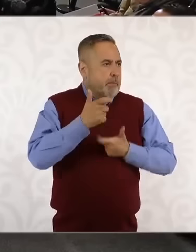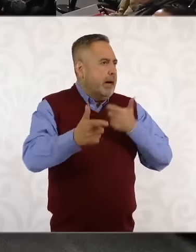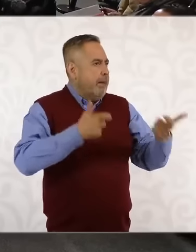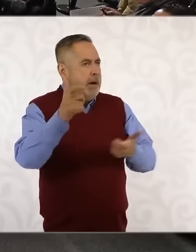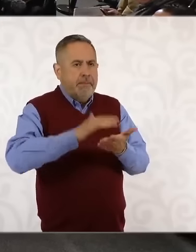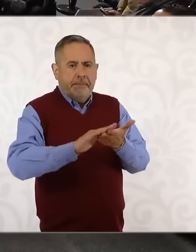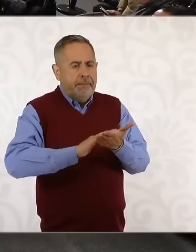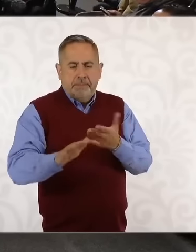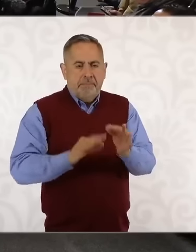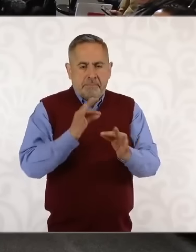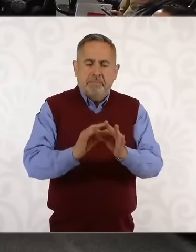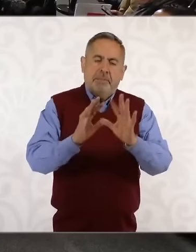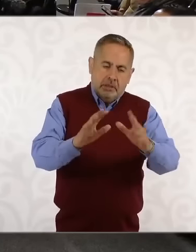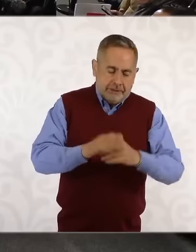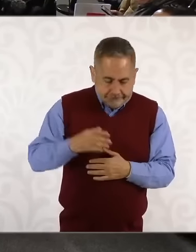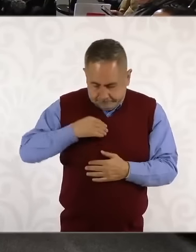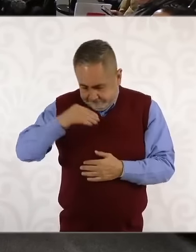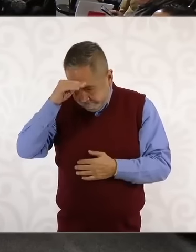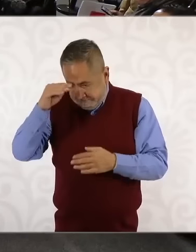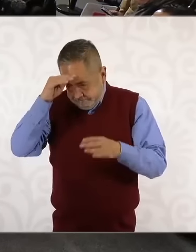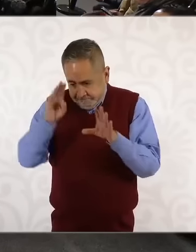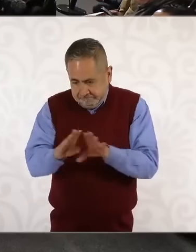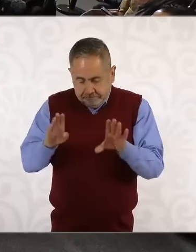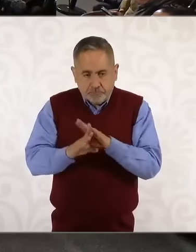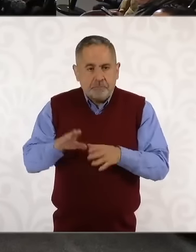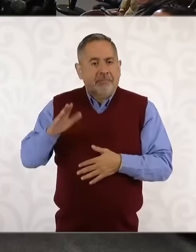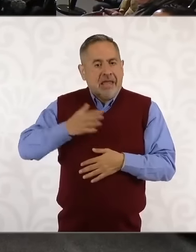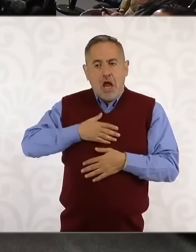frente a estas circunstancias se buscan inversiones mixtas que sean favorables